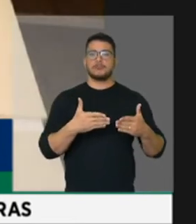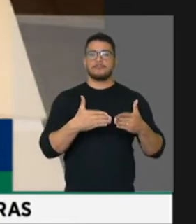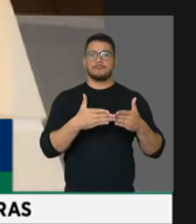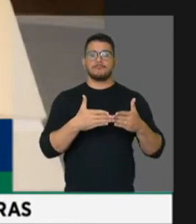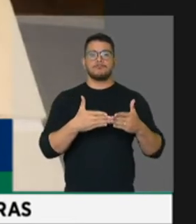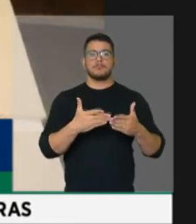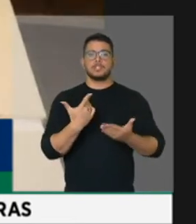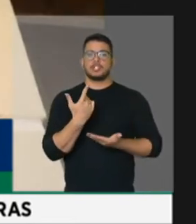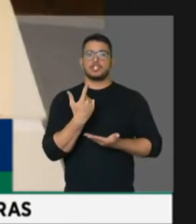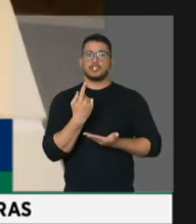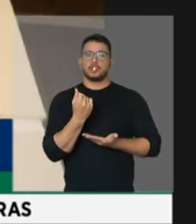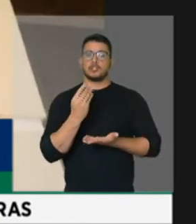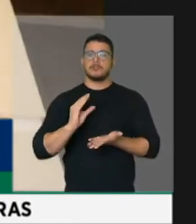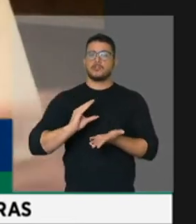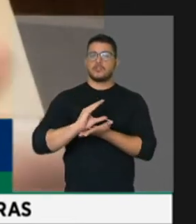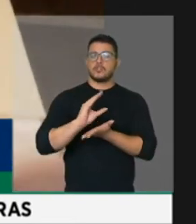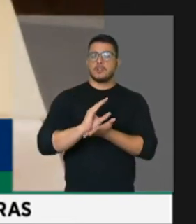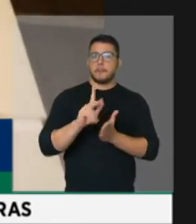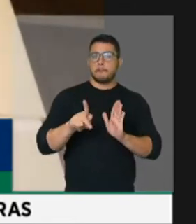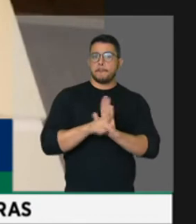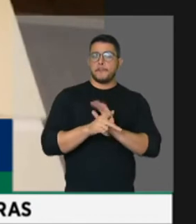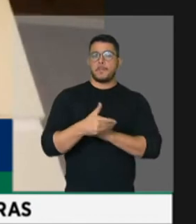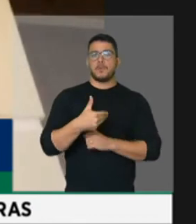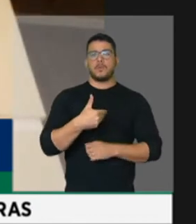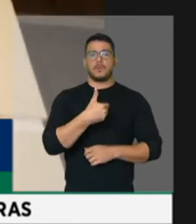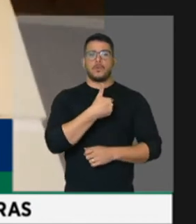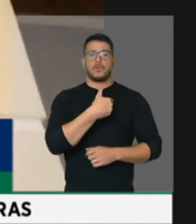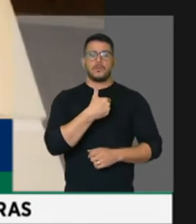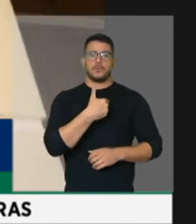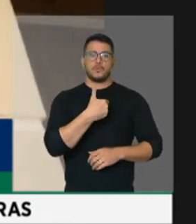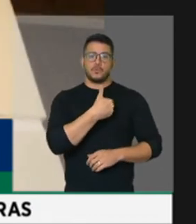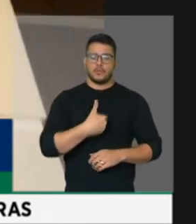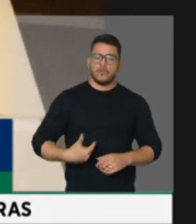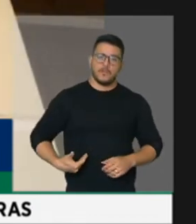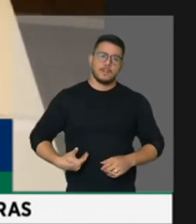NÃO. PORQUE SABEMOS DE MANEIRA CONSISTENTE DE QUE